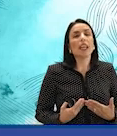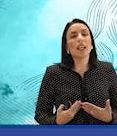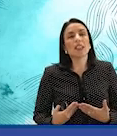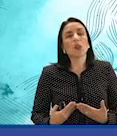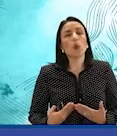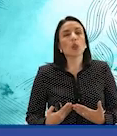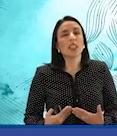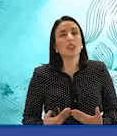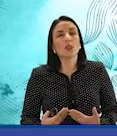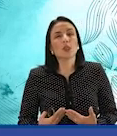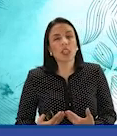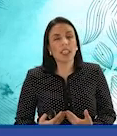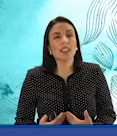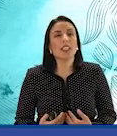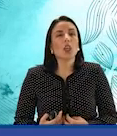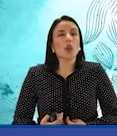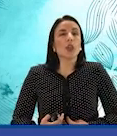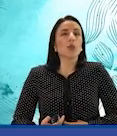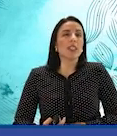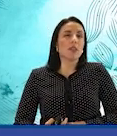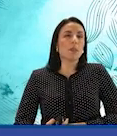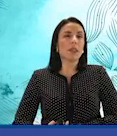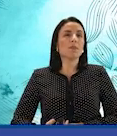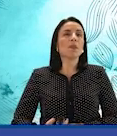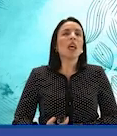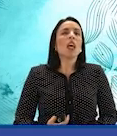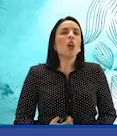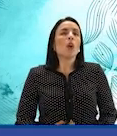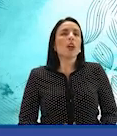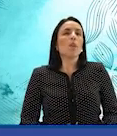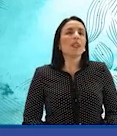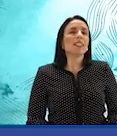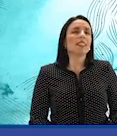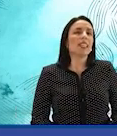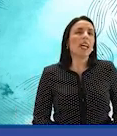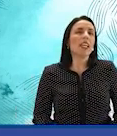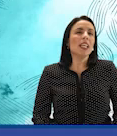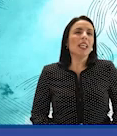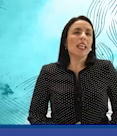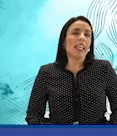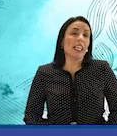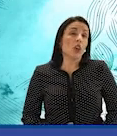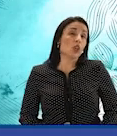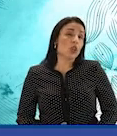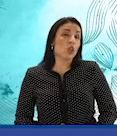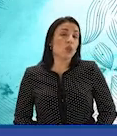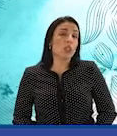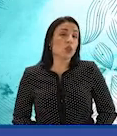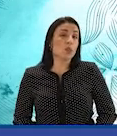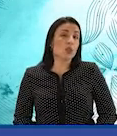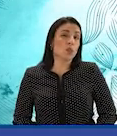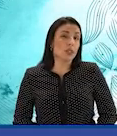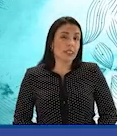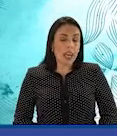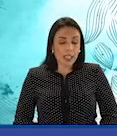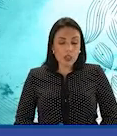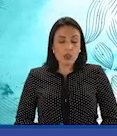el artículo 106 del Código Municipal. Luego presentar otros documentos presupuestarios